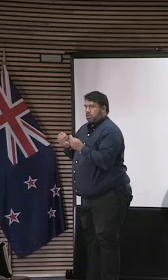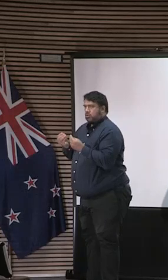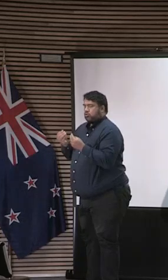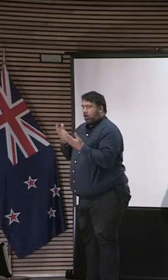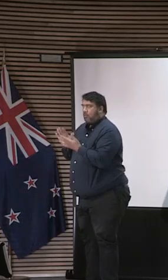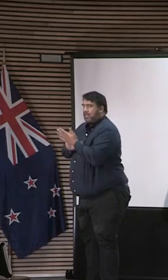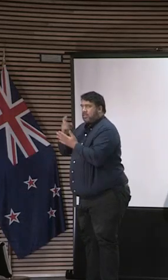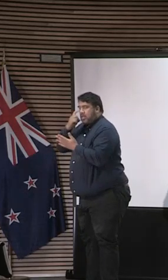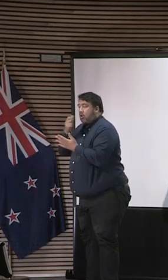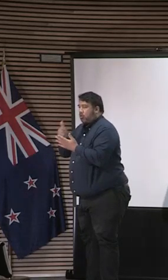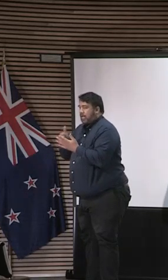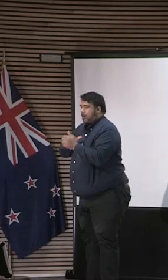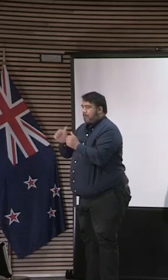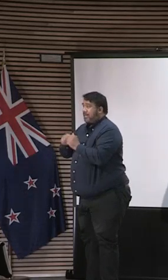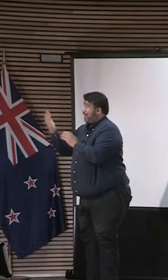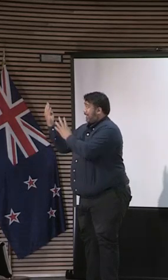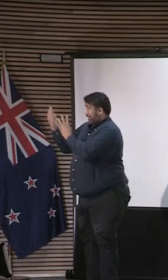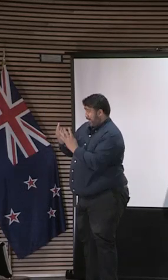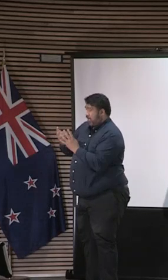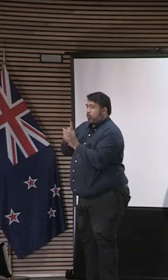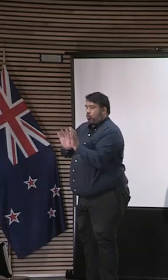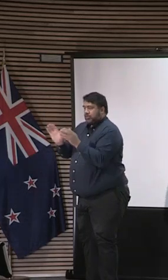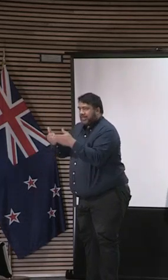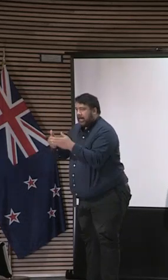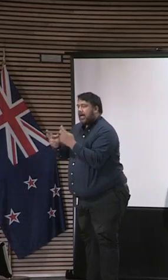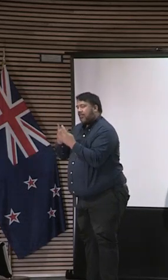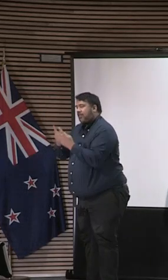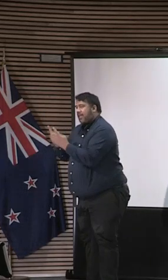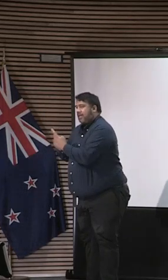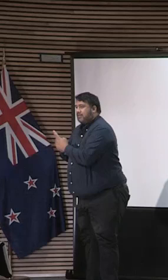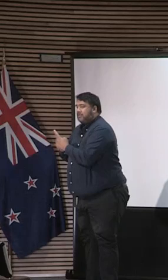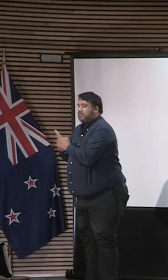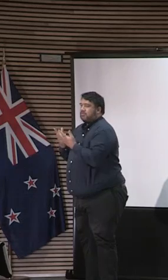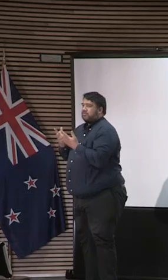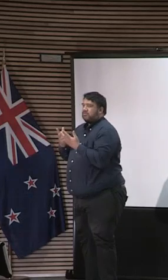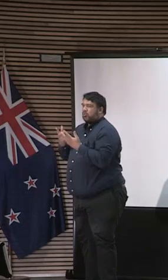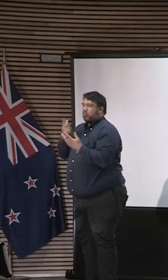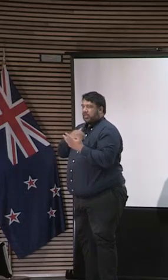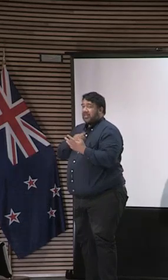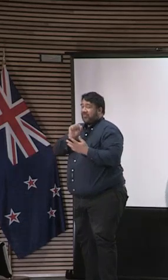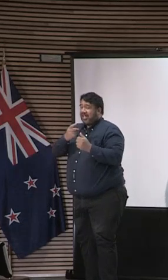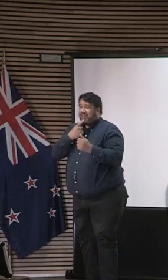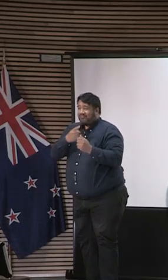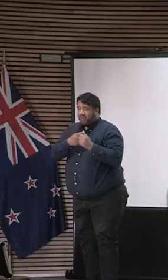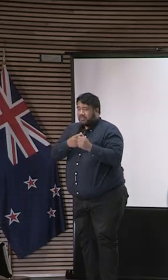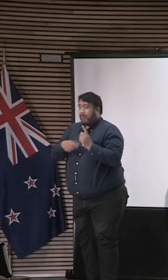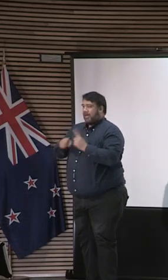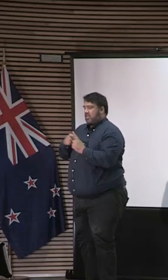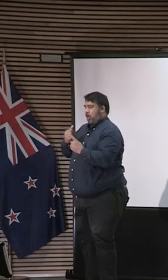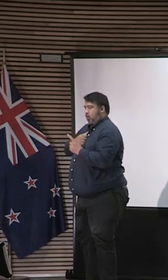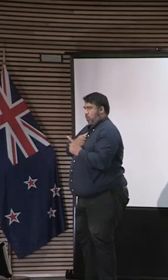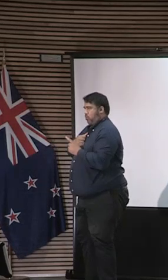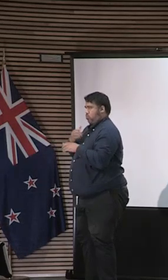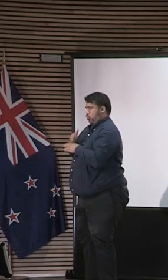maatau ake tangata. I penei